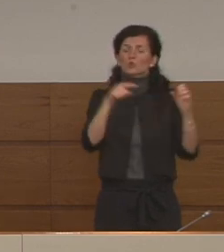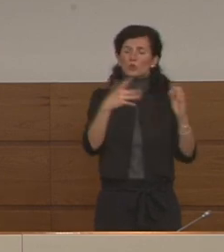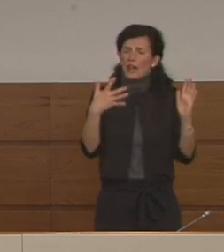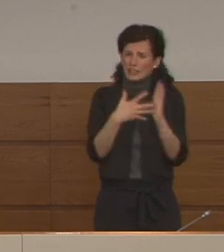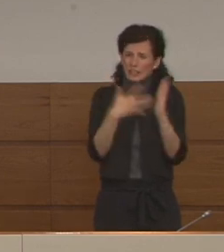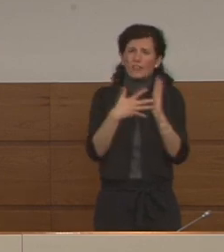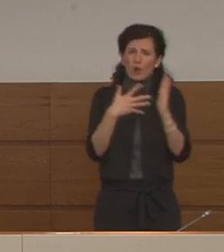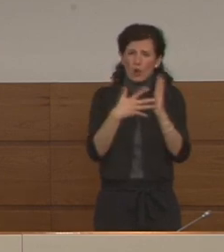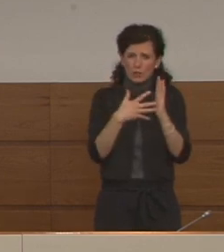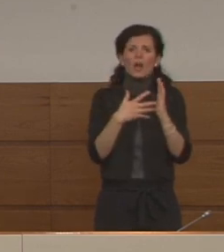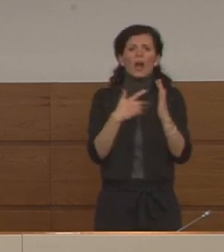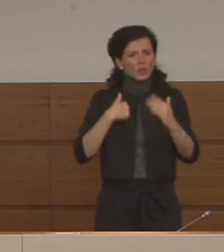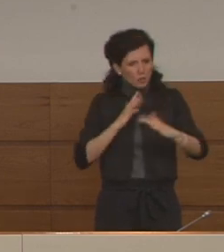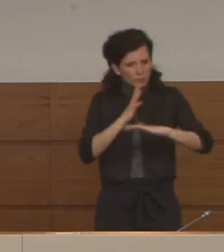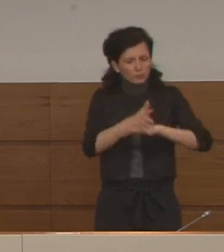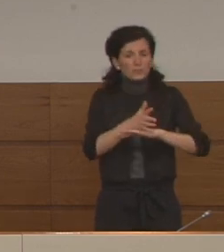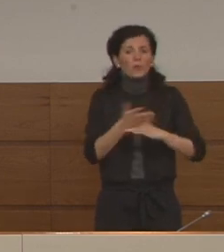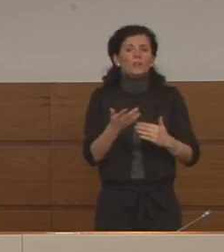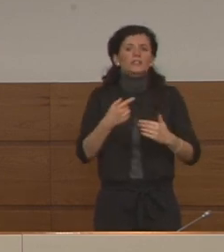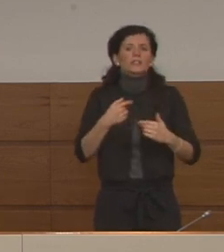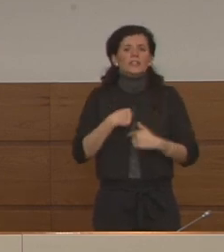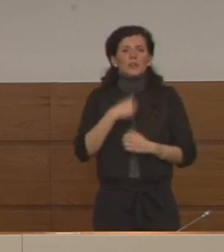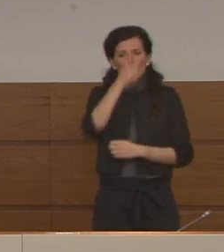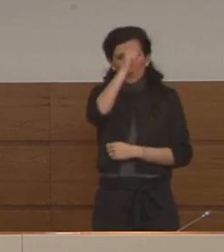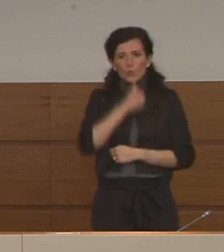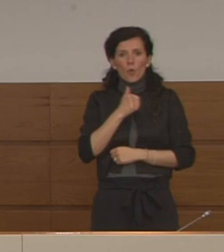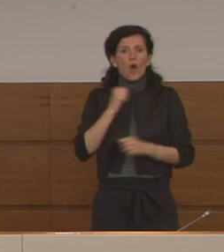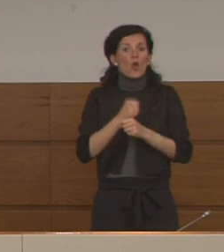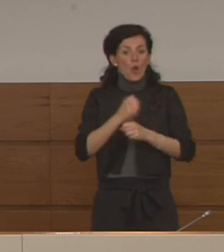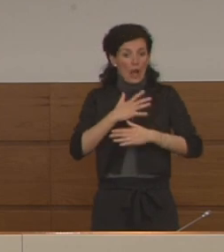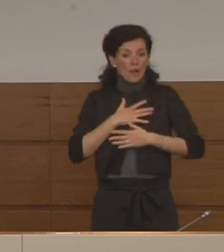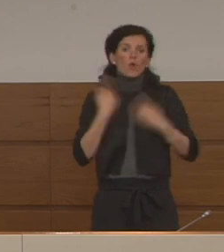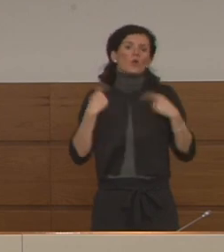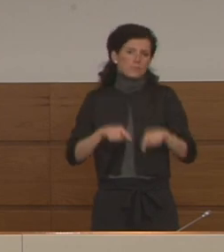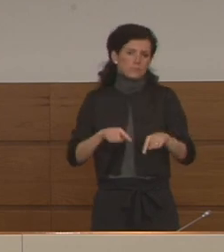Noi siamo qua per questo. E' il nostro lavoro e vorremmo vedere i disabili